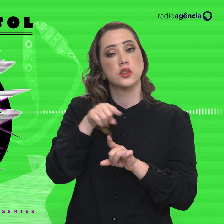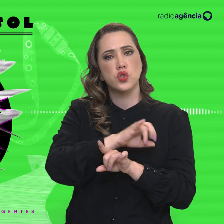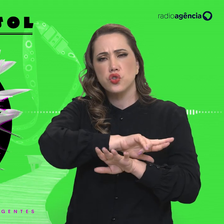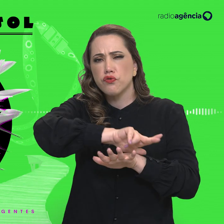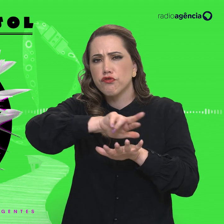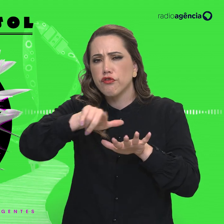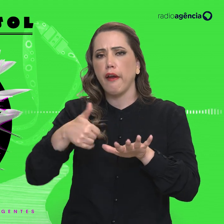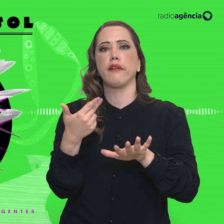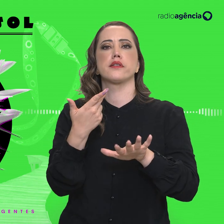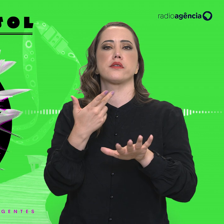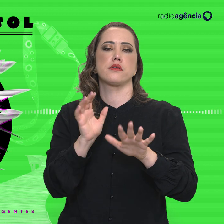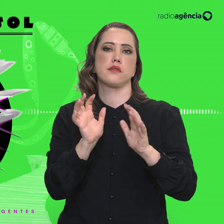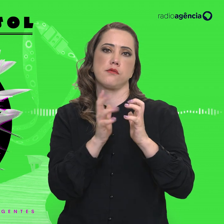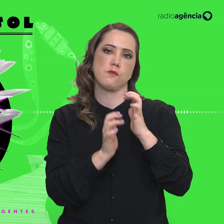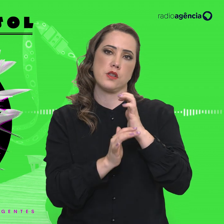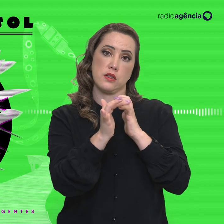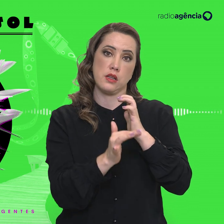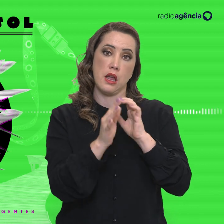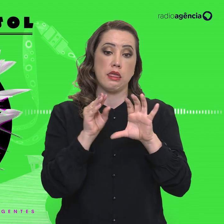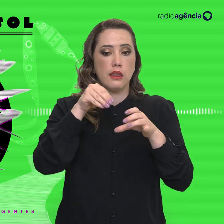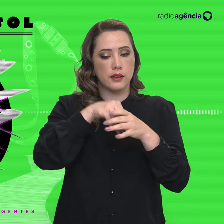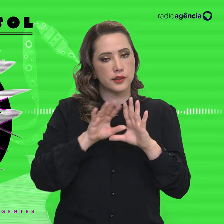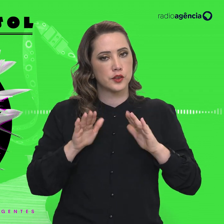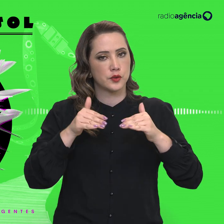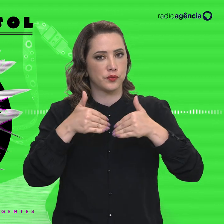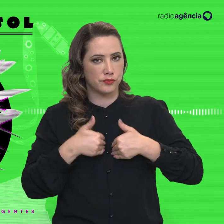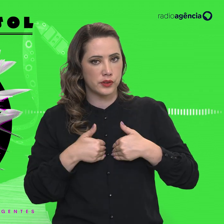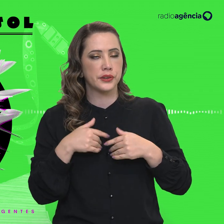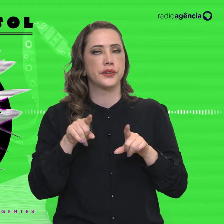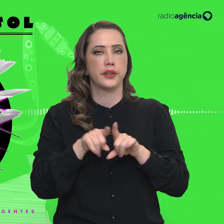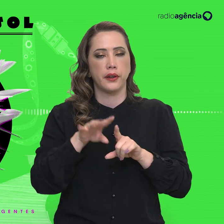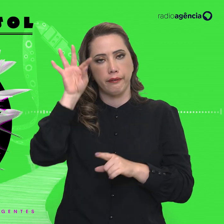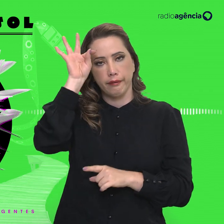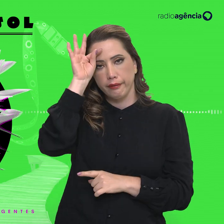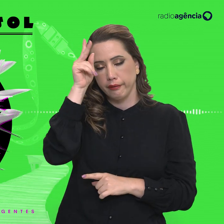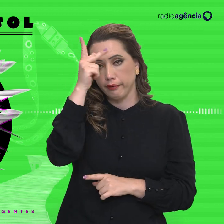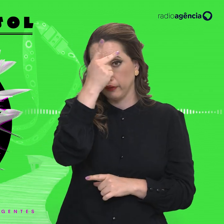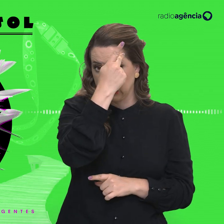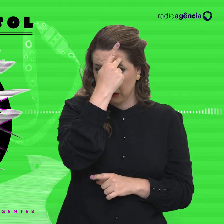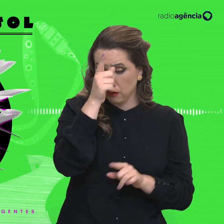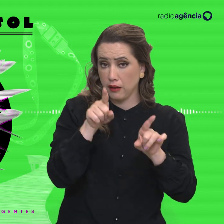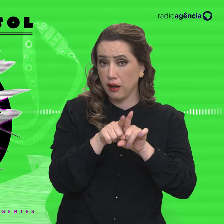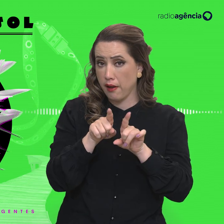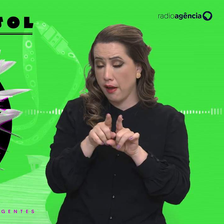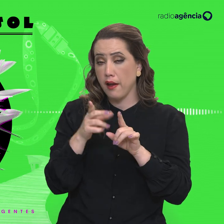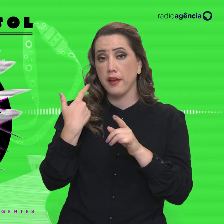ela está dentro do espectro autista, tem transtorno do déficit de atenção e hiperatividade e altas habilidades.